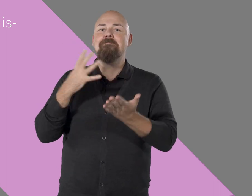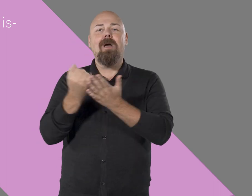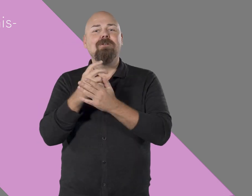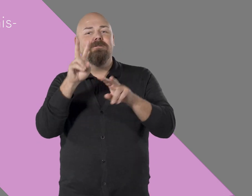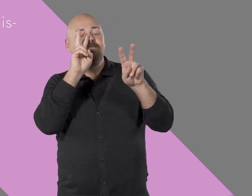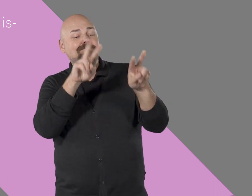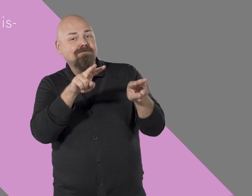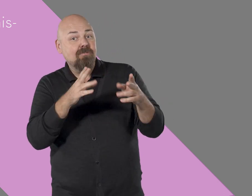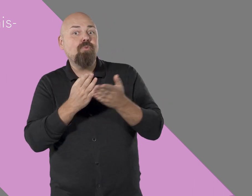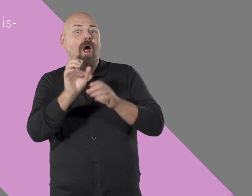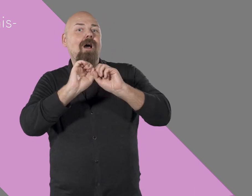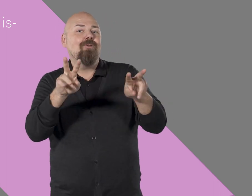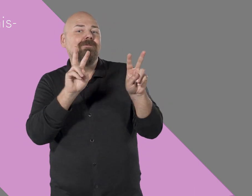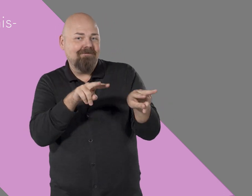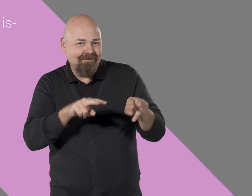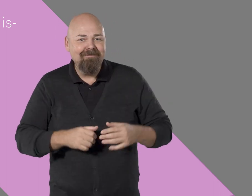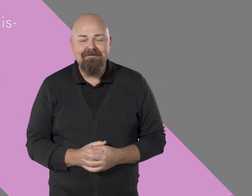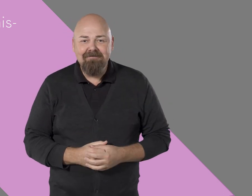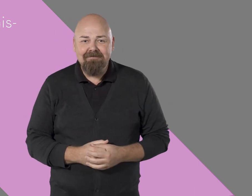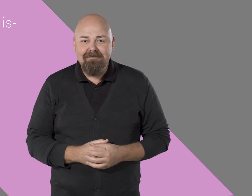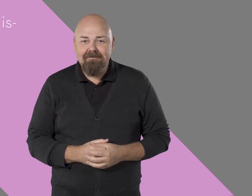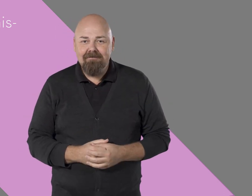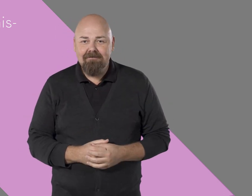mahdollisuuden nähdä livenä kerrottua, viitottua journalismia.